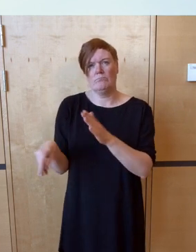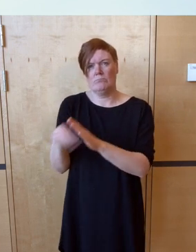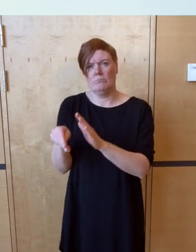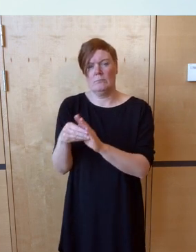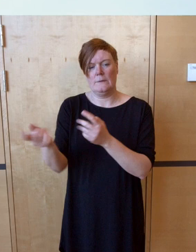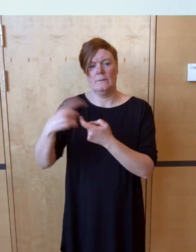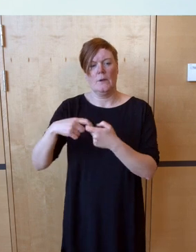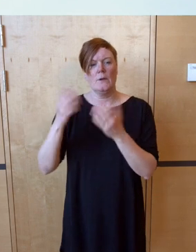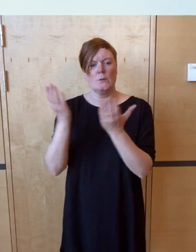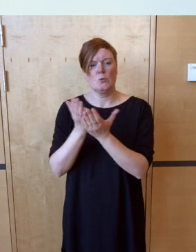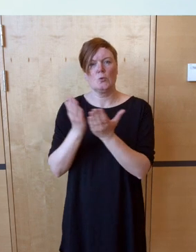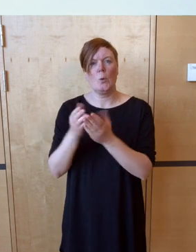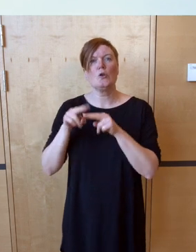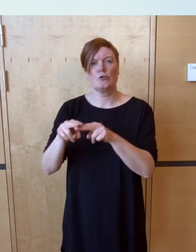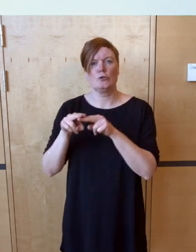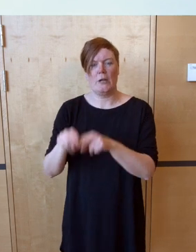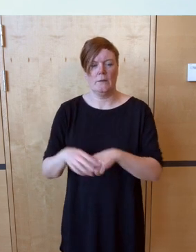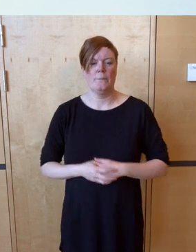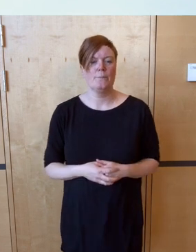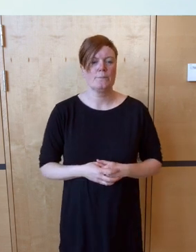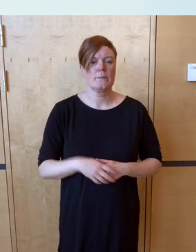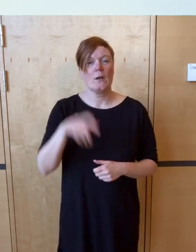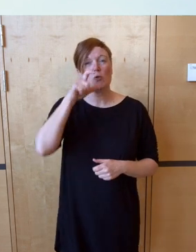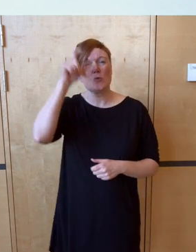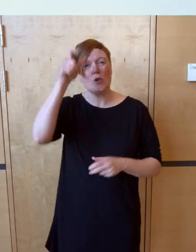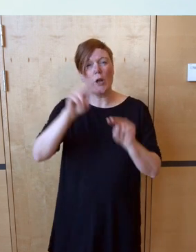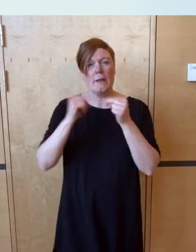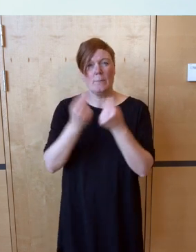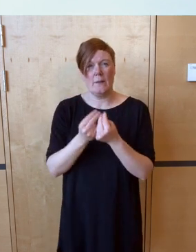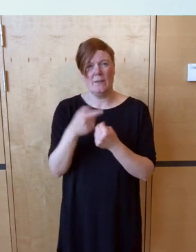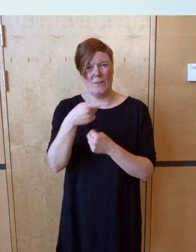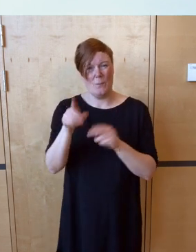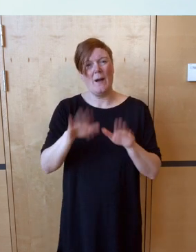Den så får Socialnämnden täckning för det ingångs utbetalningar som gjorde sin nya